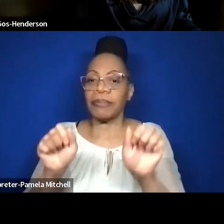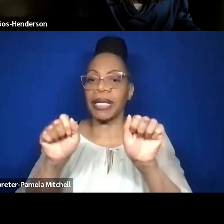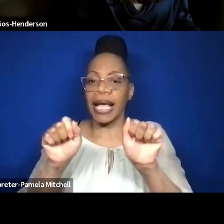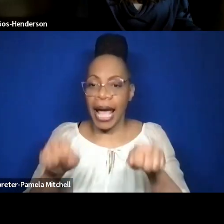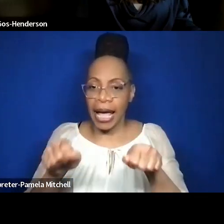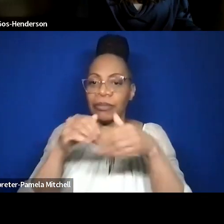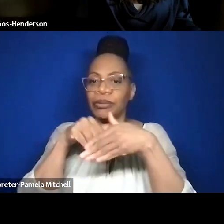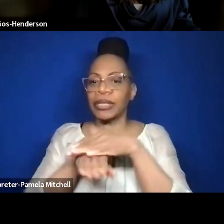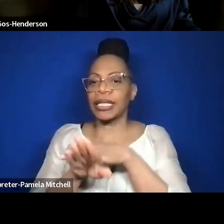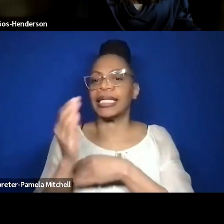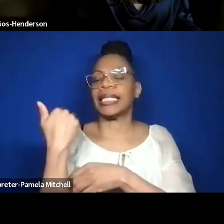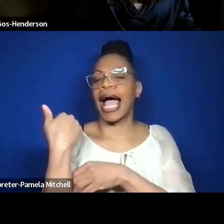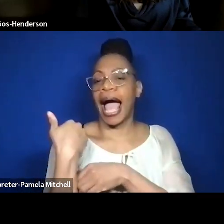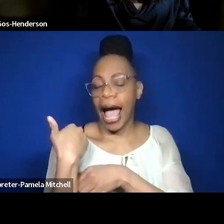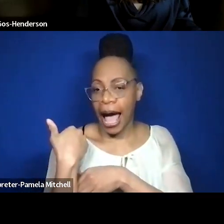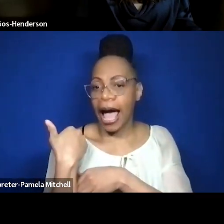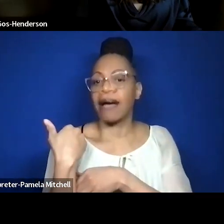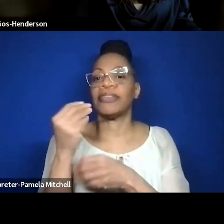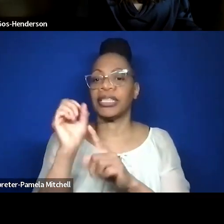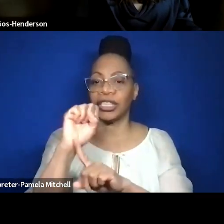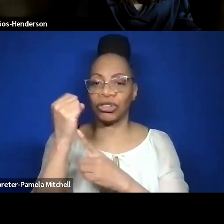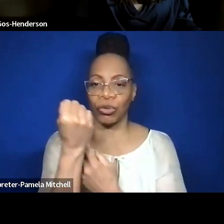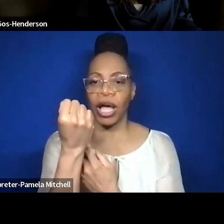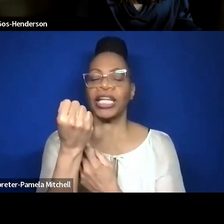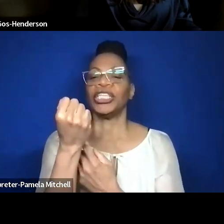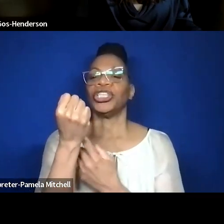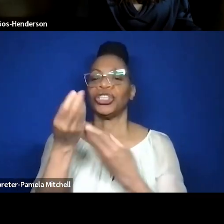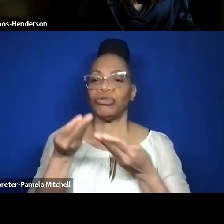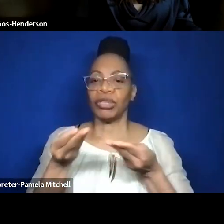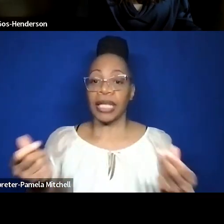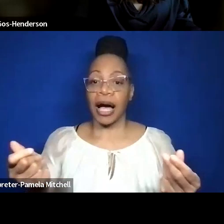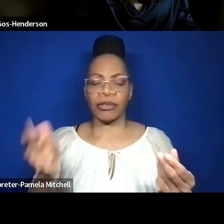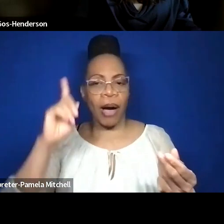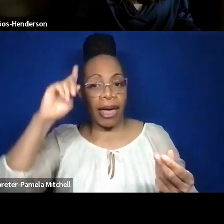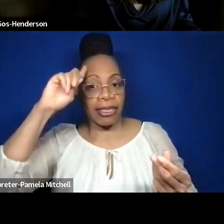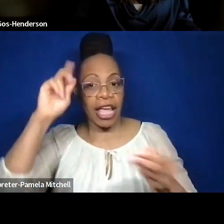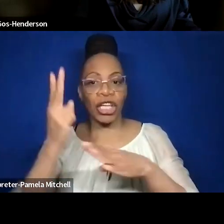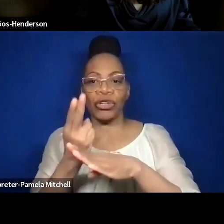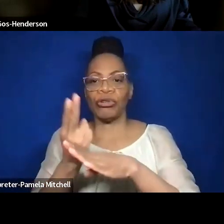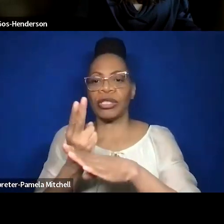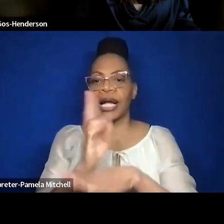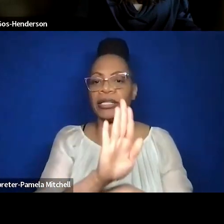para resolver esto. ¿Sabes? Creo que utilizar tu oficina local para ayudar en eso,